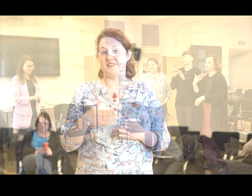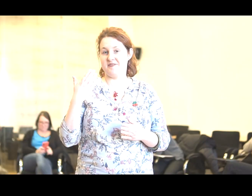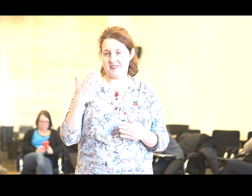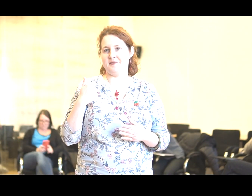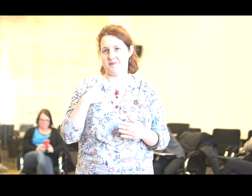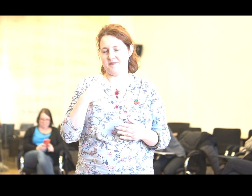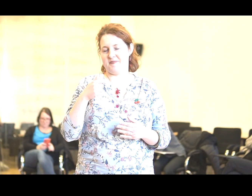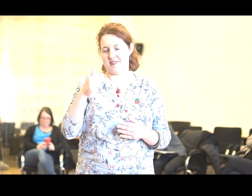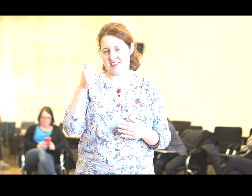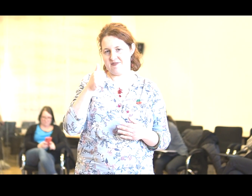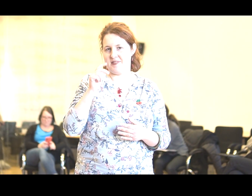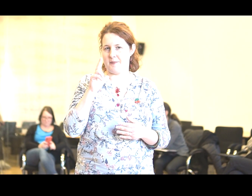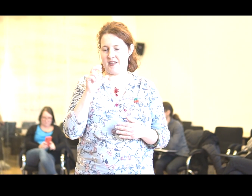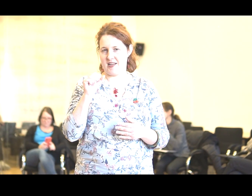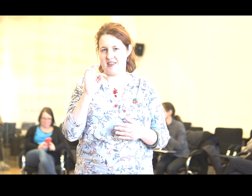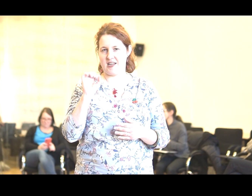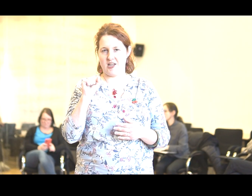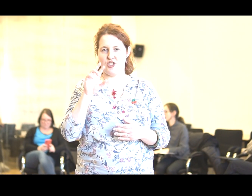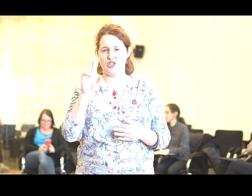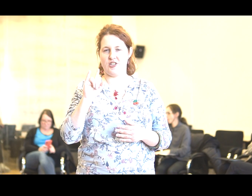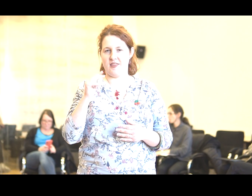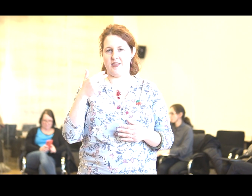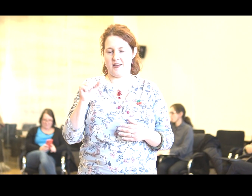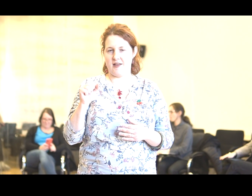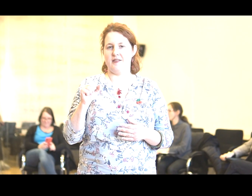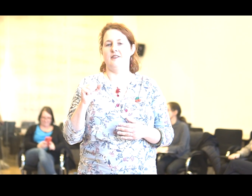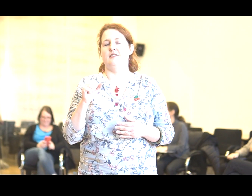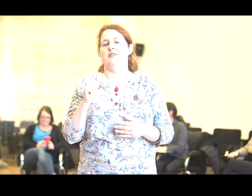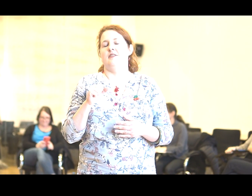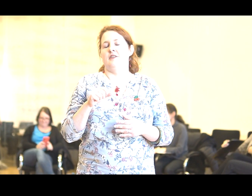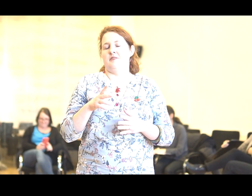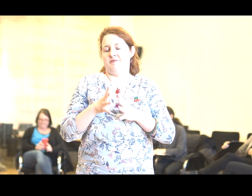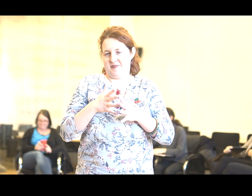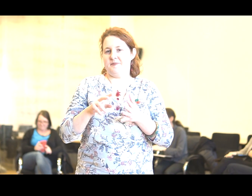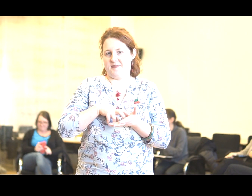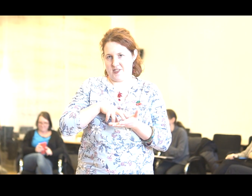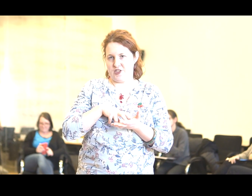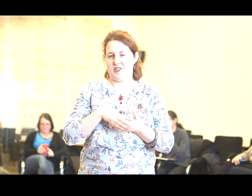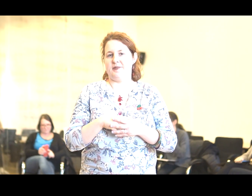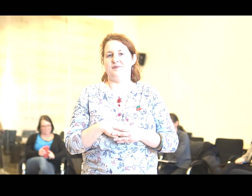Cześć, mam imię Kasia. znak migowy...